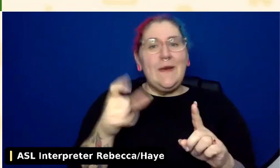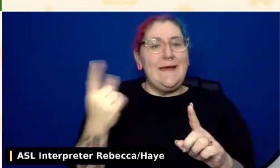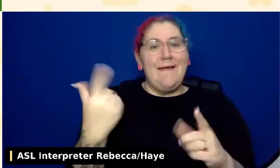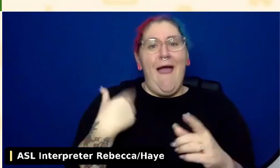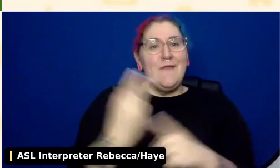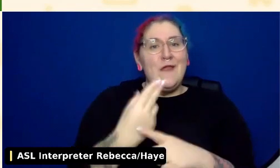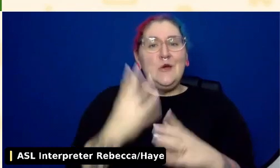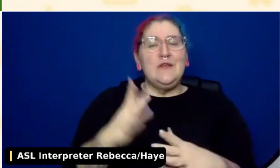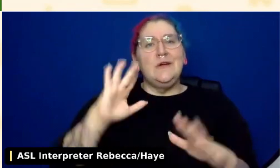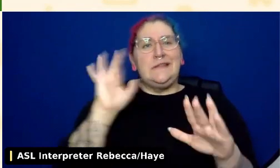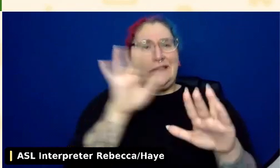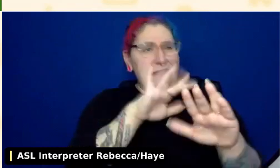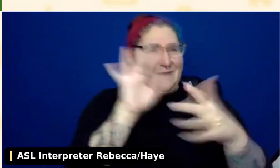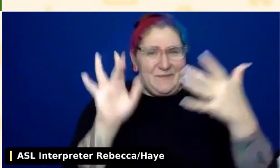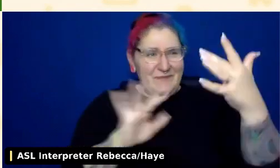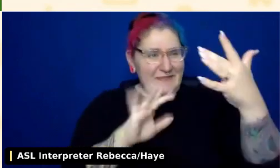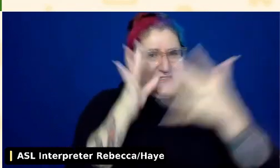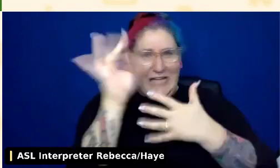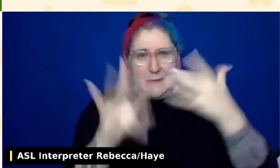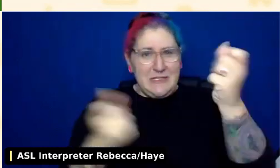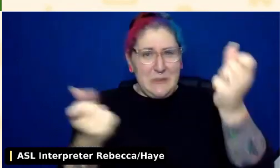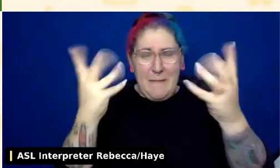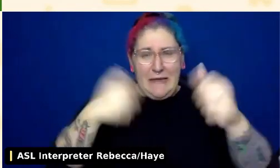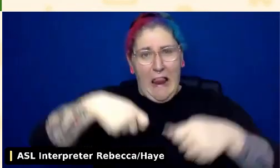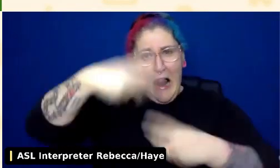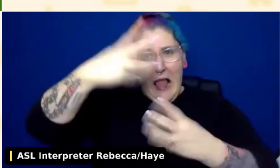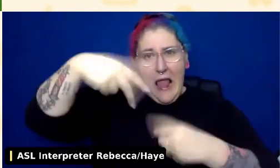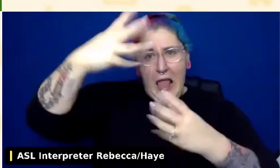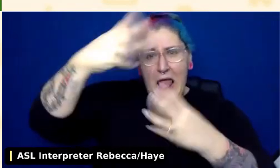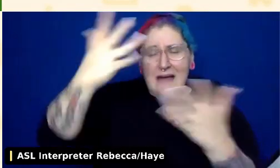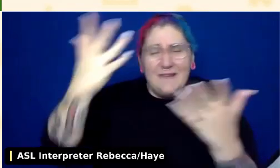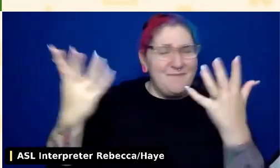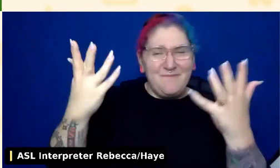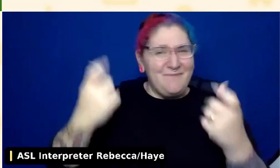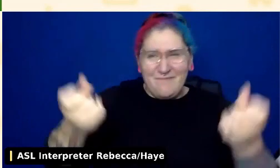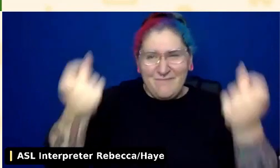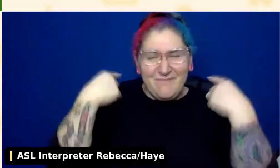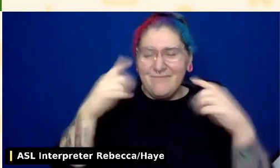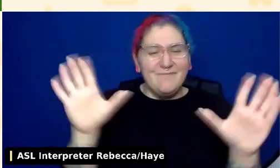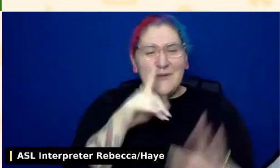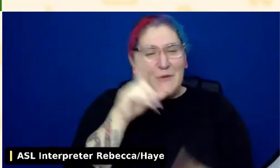Usa esto como una idea base y obtiene lo más importante, algo relevante para sus usuarios, colóquelo en la parte superior.